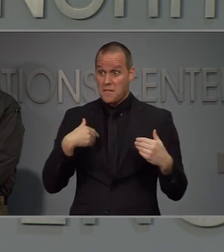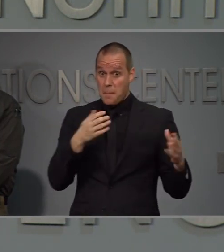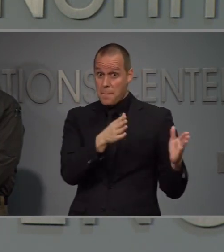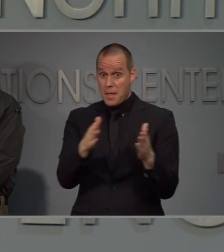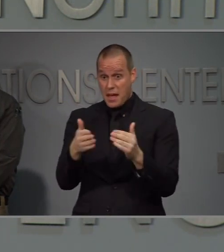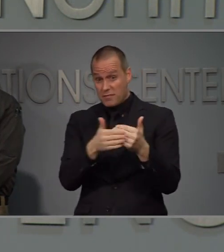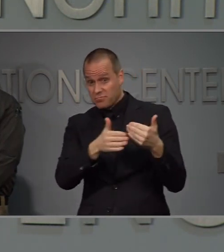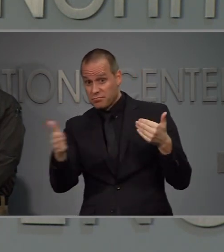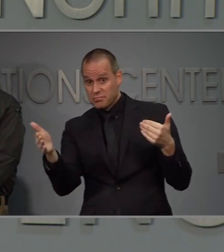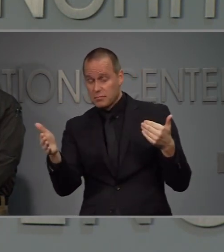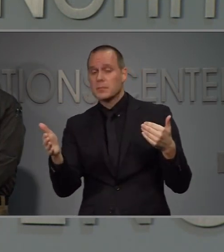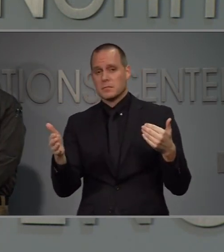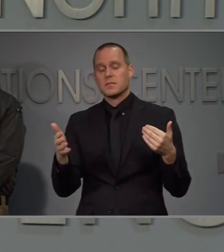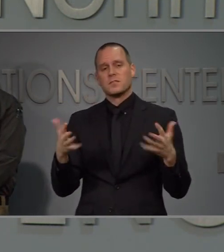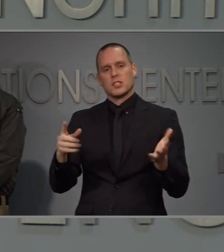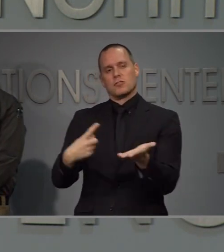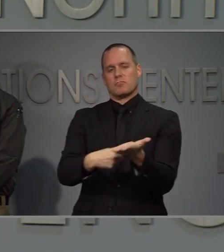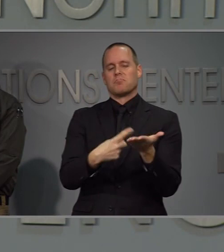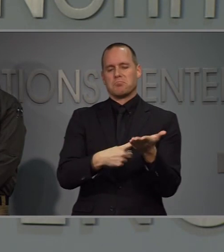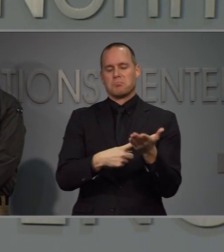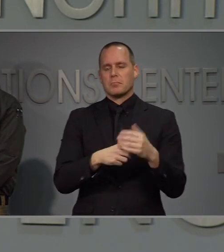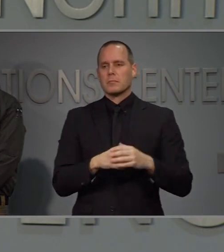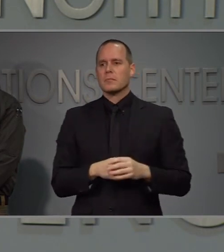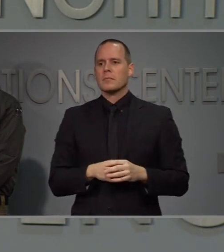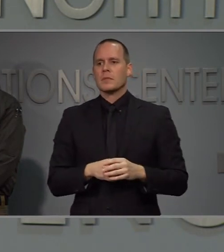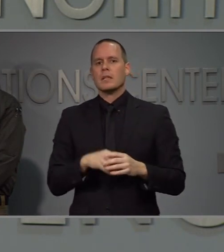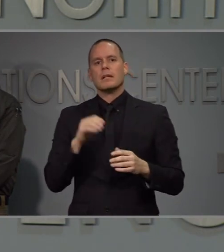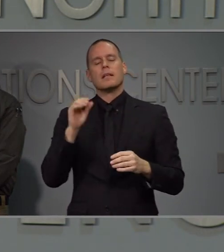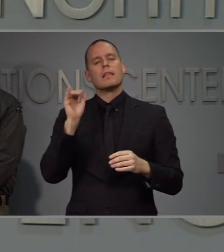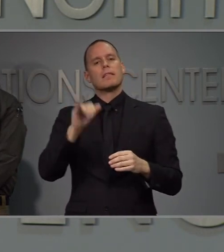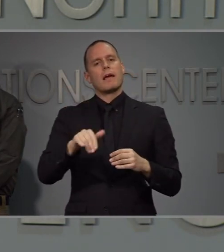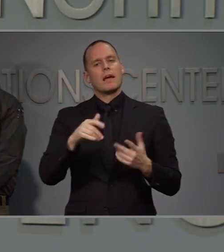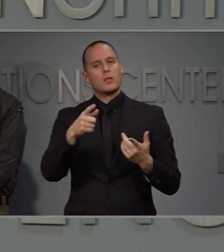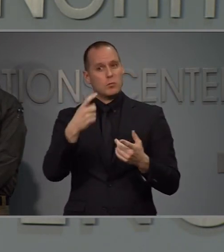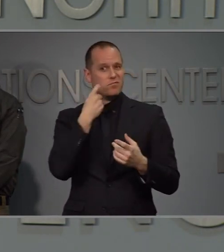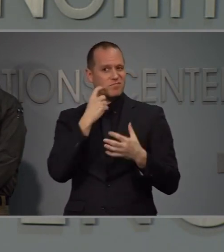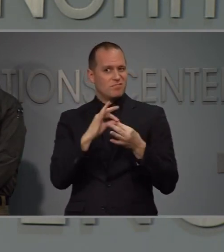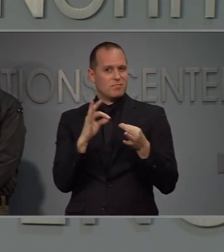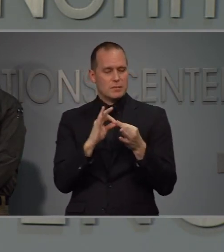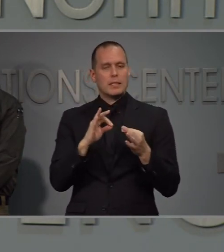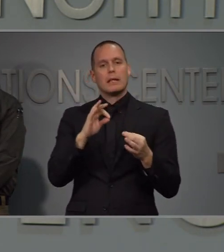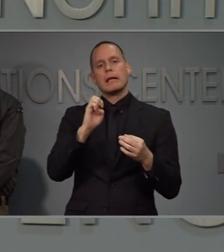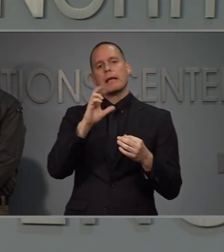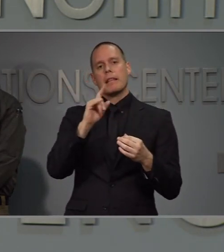hospitales que estén disponibles cuando hablamos de procedimientos de elección. Son, por ejemplo para cambiar